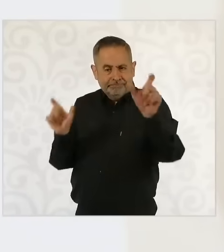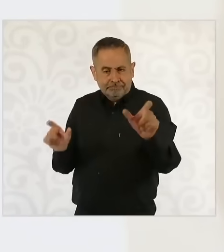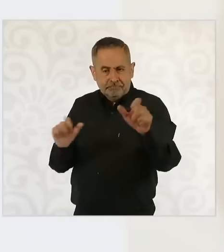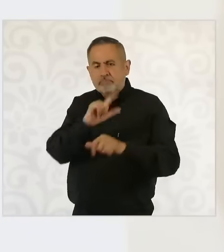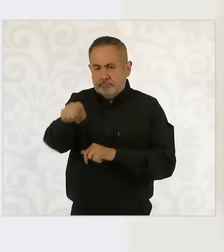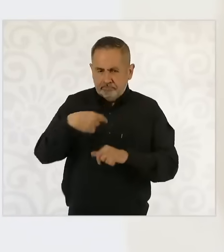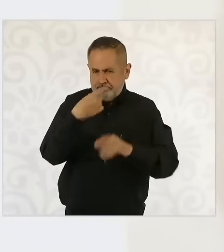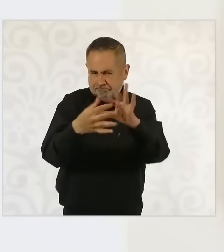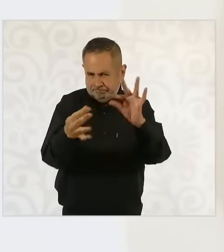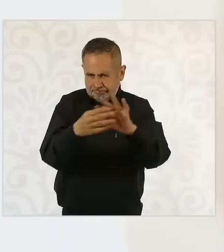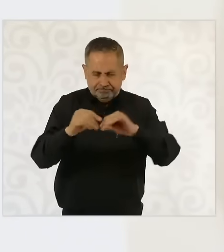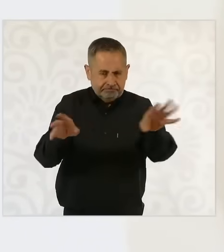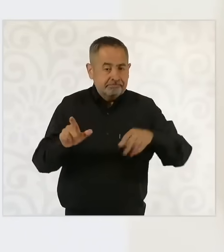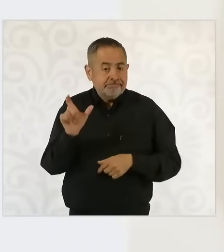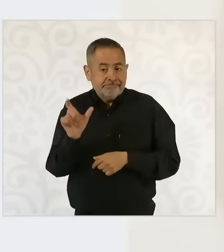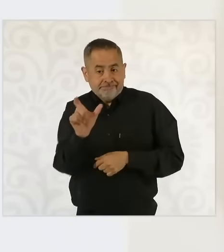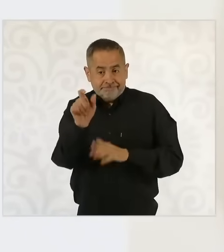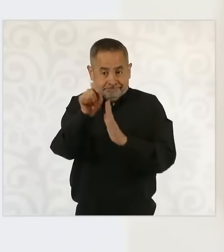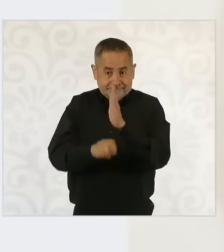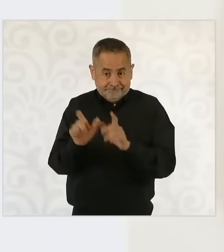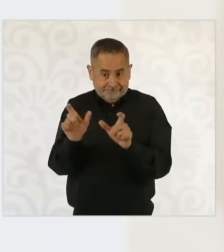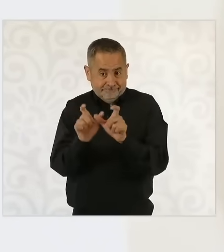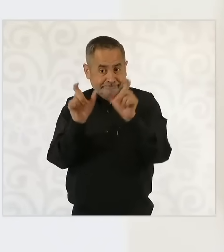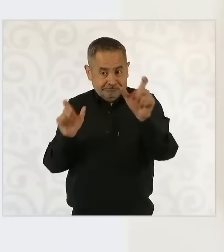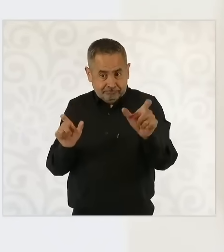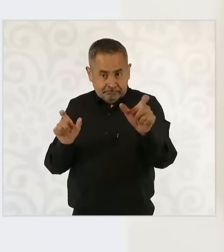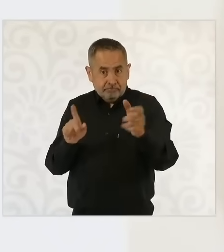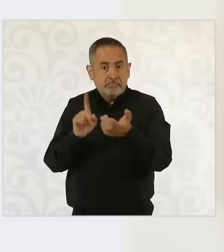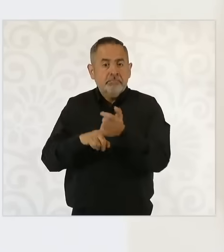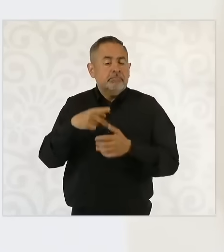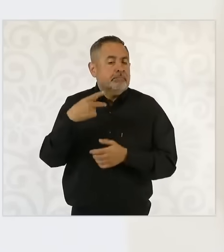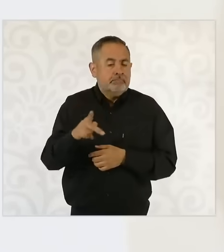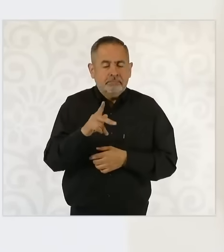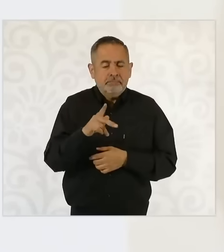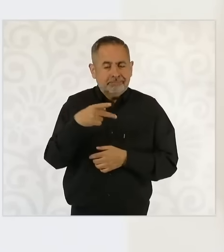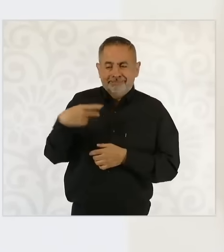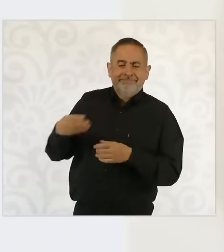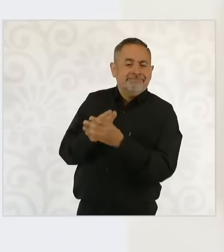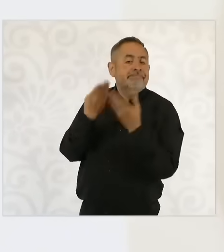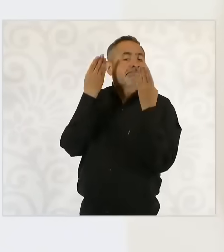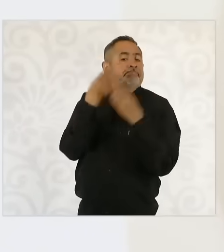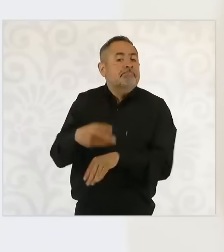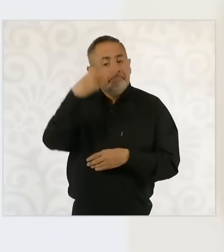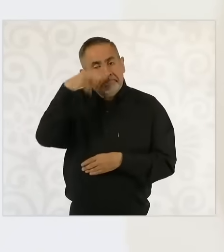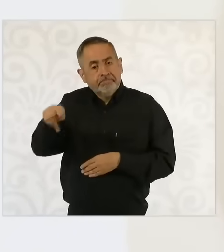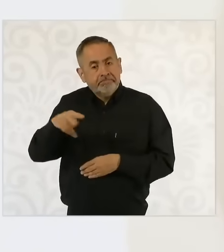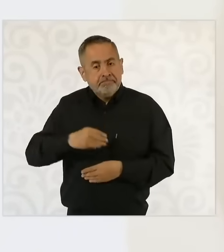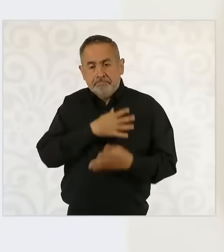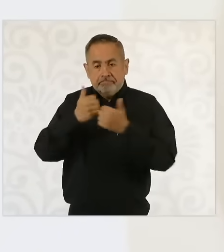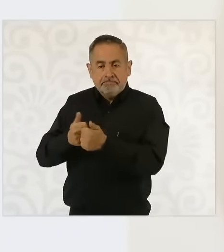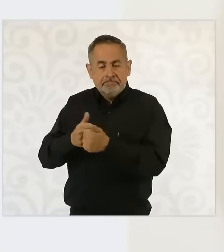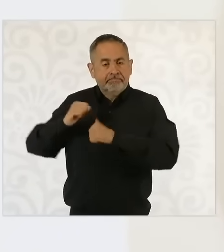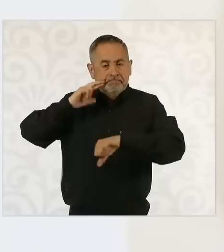aquí finabien eh es financiera para el bienestar la coordina Rocío Mejía que hace un excelente